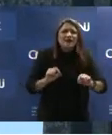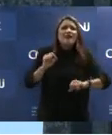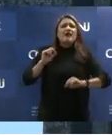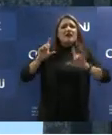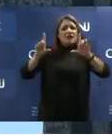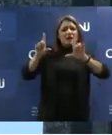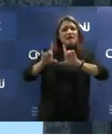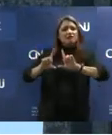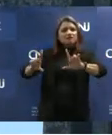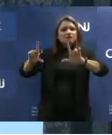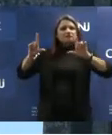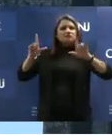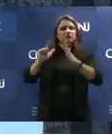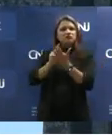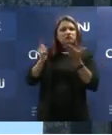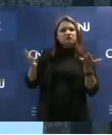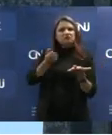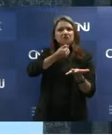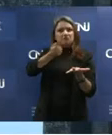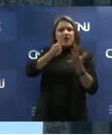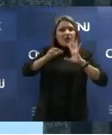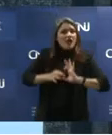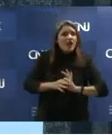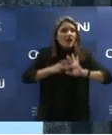para ajudar a formação da cidadania.